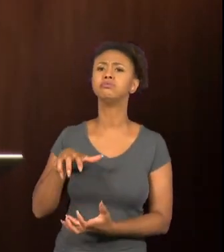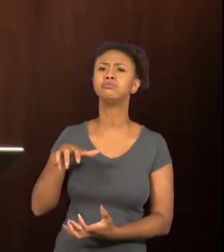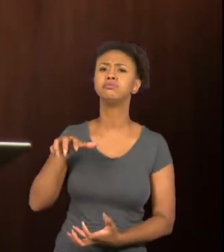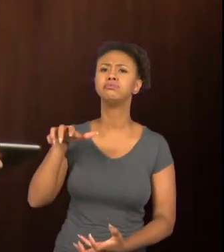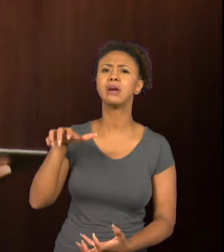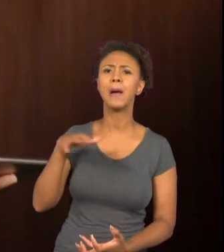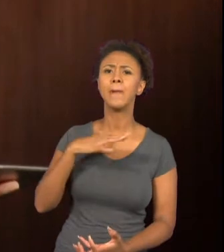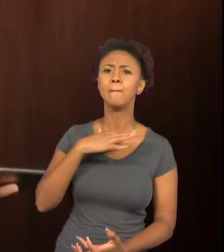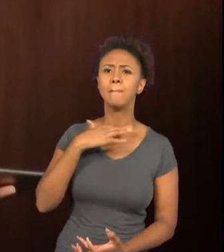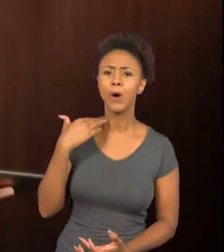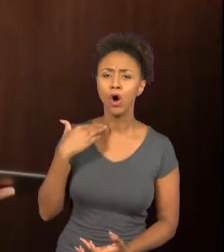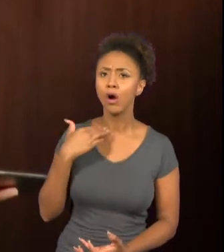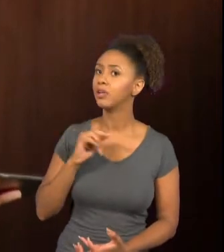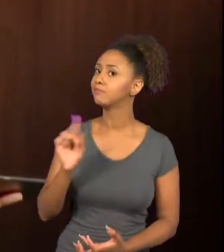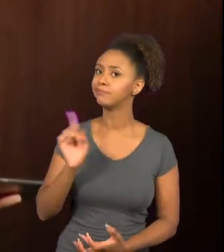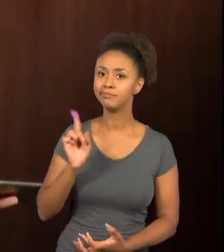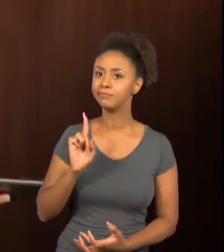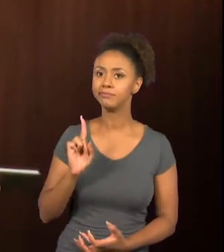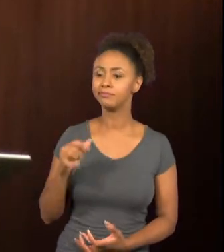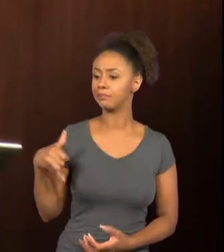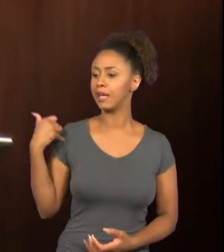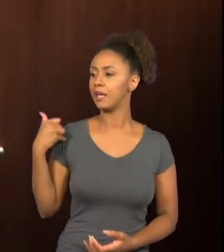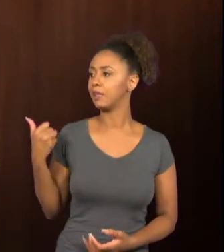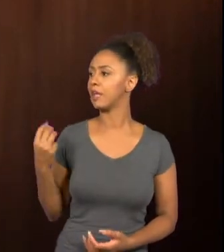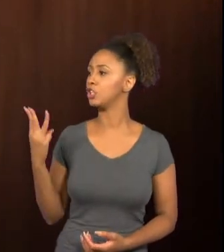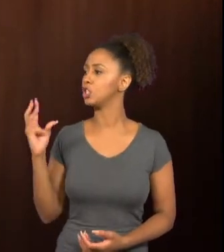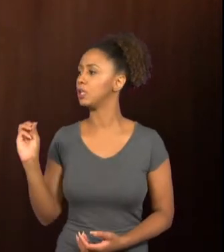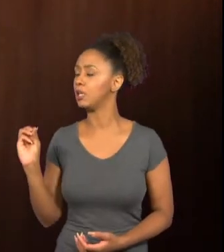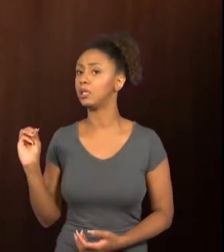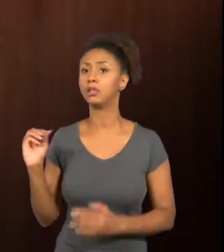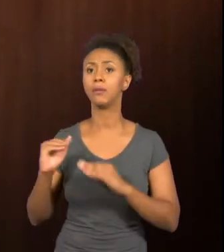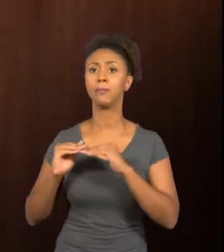DE EMBOSCADA, ANTES DOS 20, DE FOME UM POUCO POR DIA".